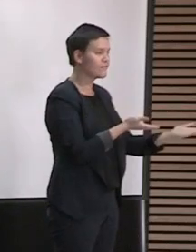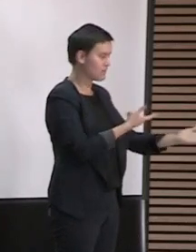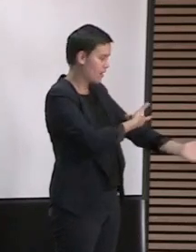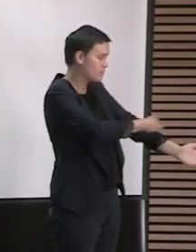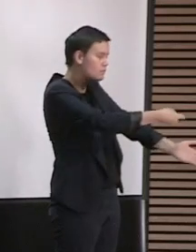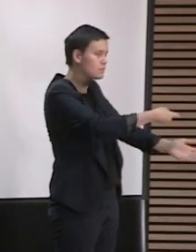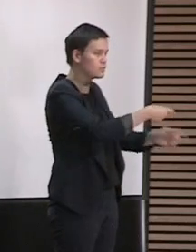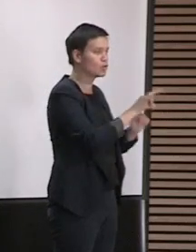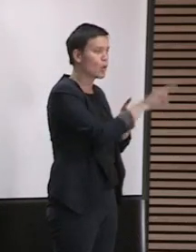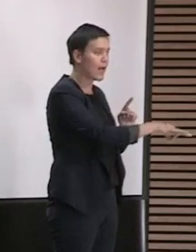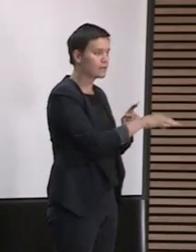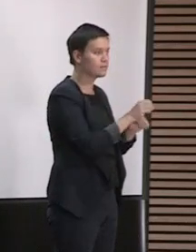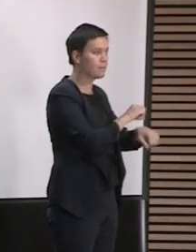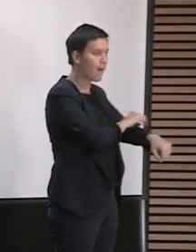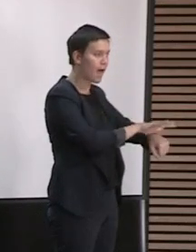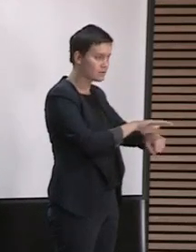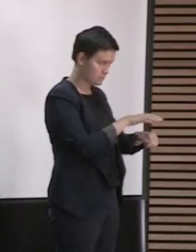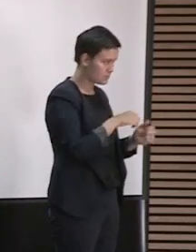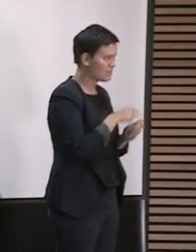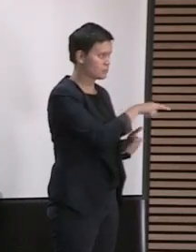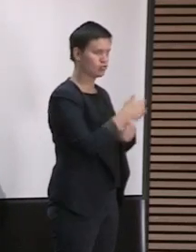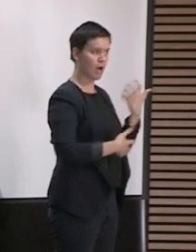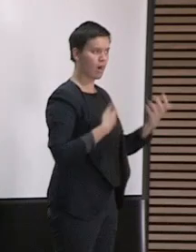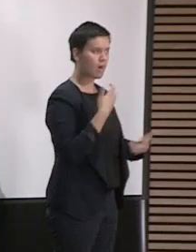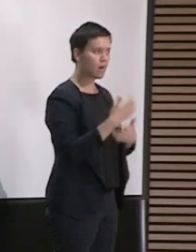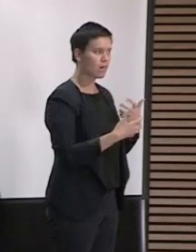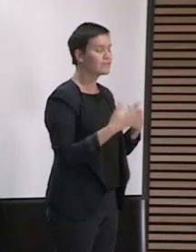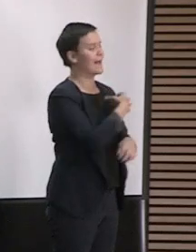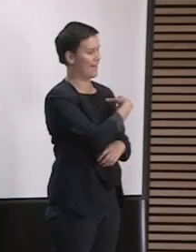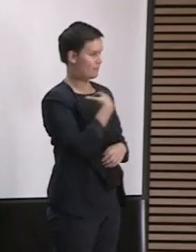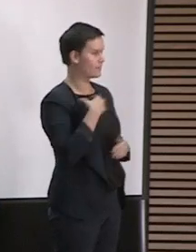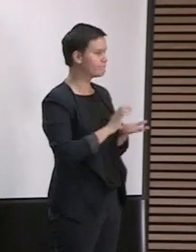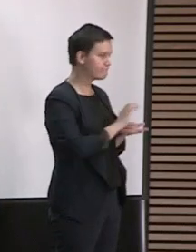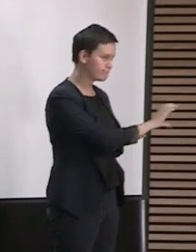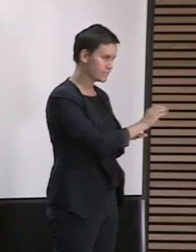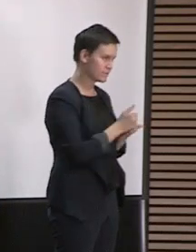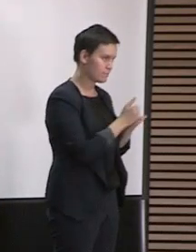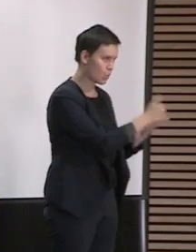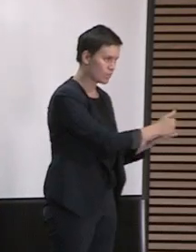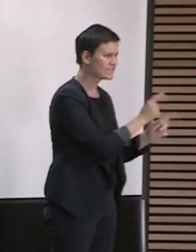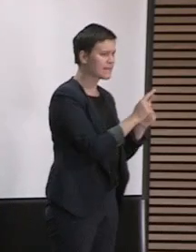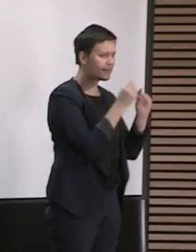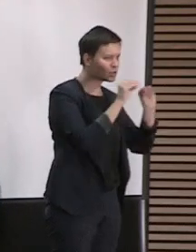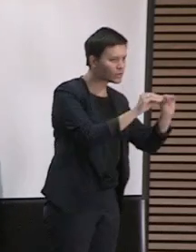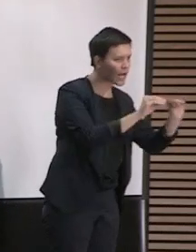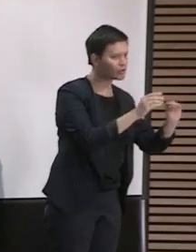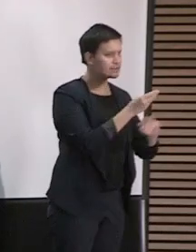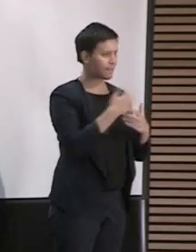maataki e mtakitaki ana i a koe i tenei ra a mahi ratou ara i roto i. Hei tauira kei a koe